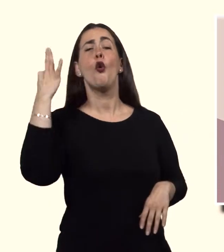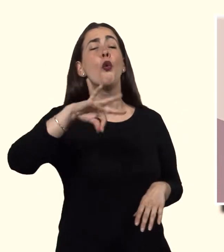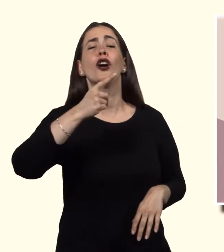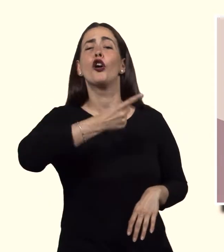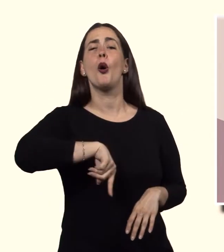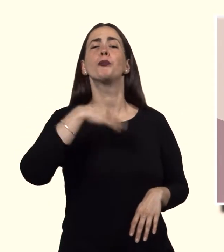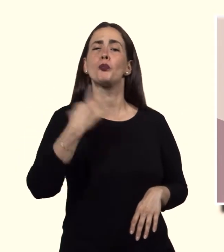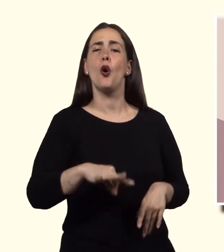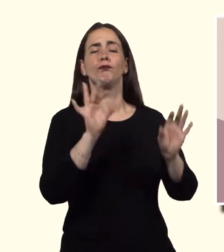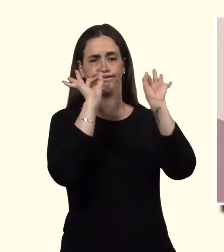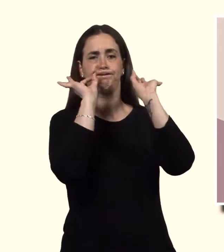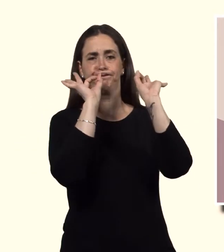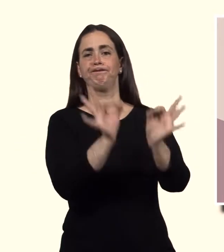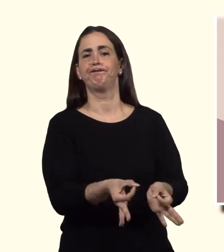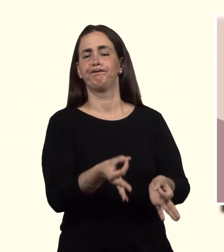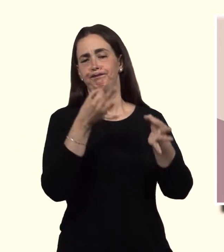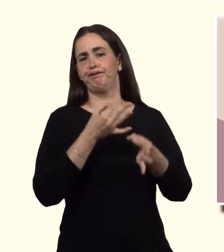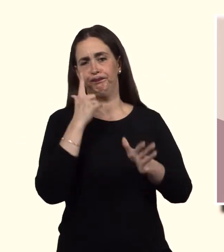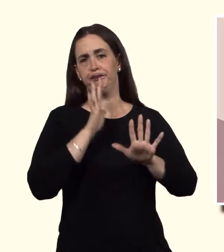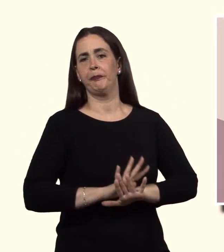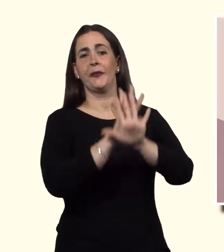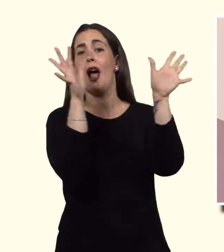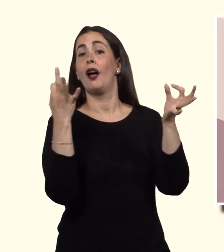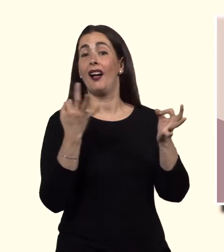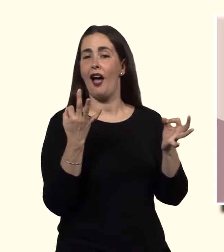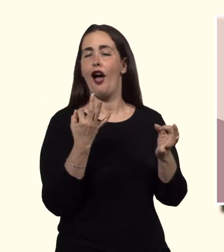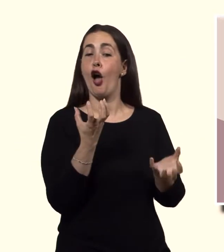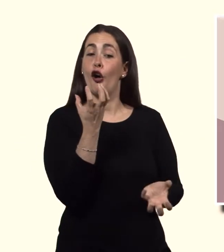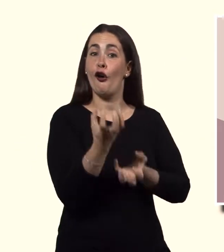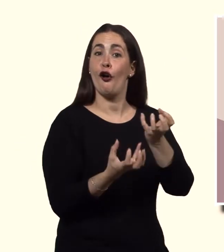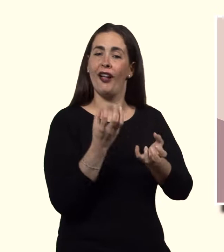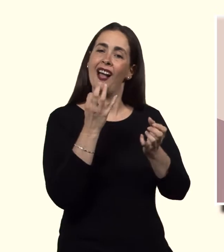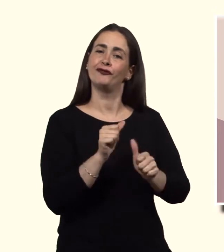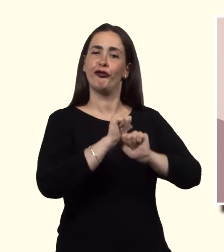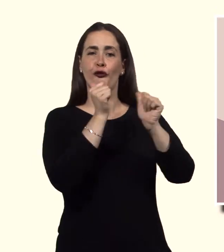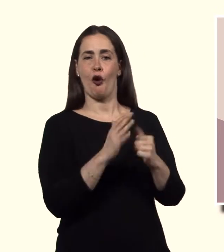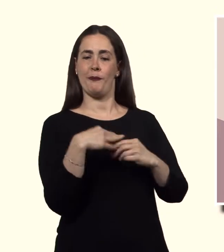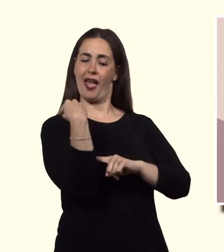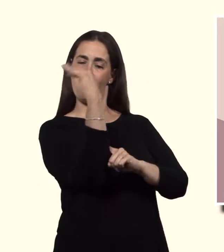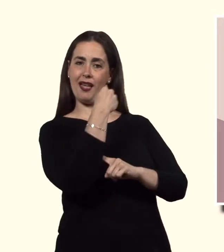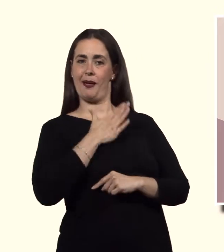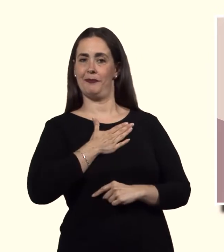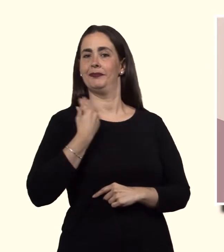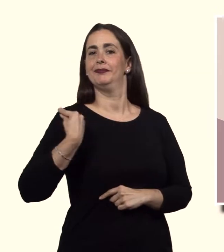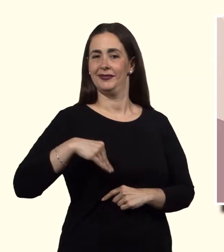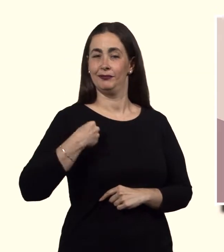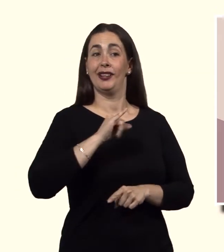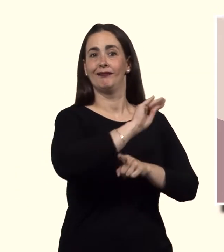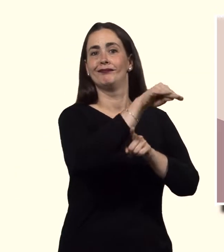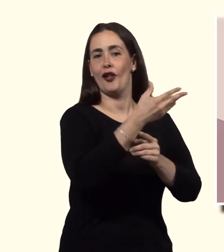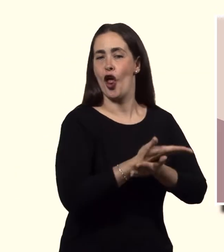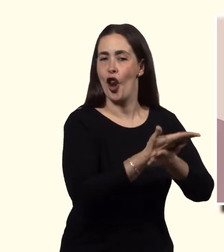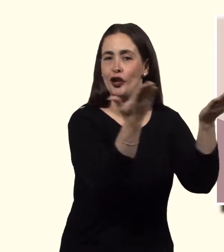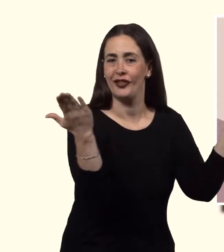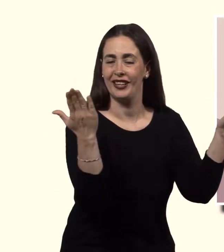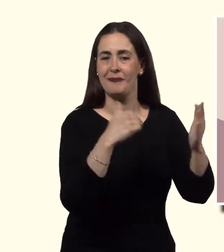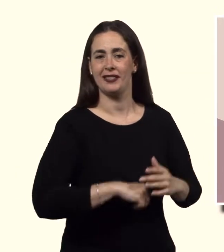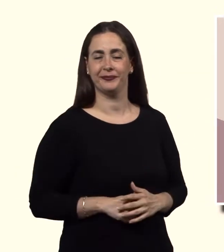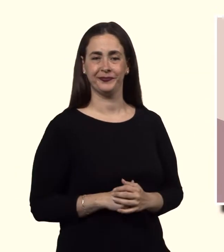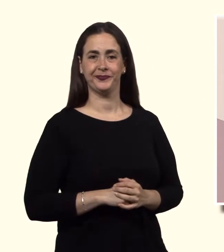és que cuinar és una manera de cuidar-se, i de cuidar els altres, de primer ordre.